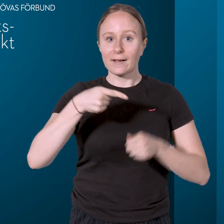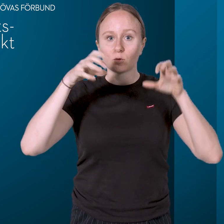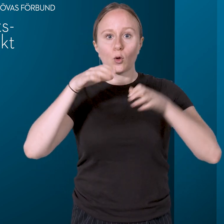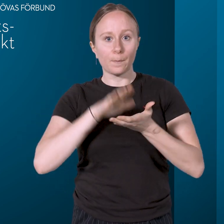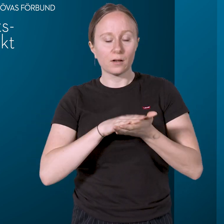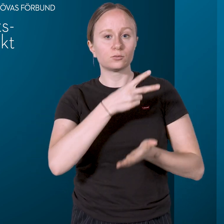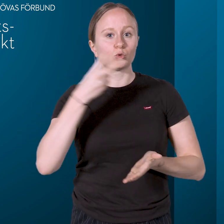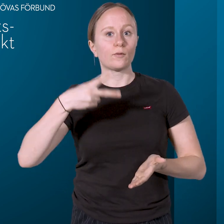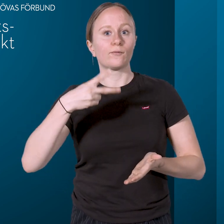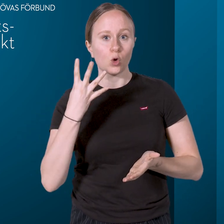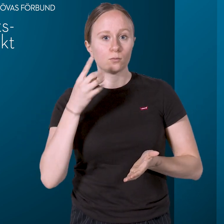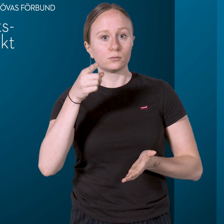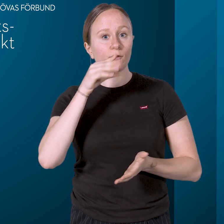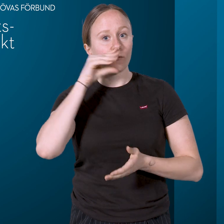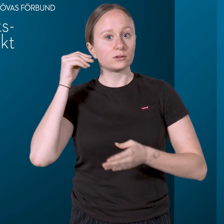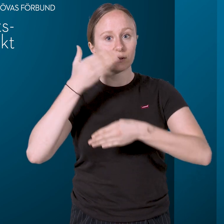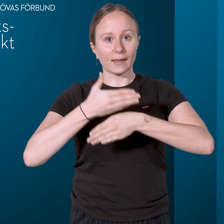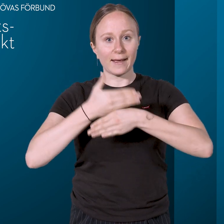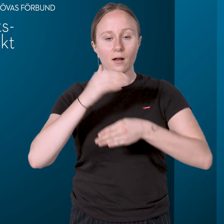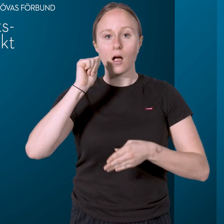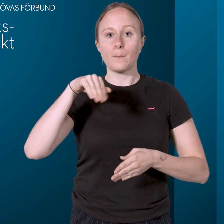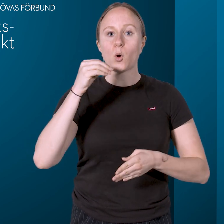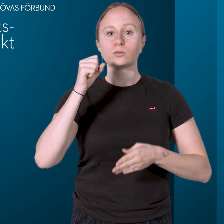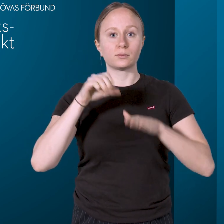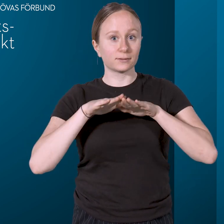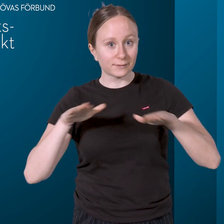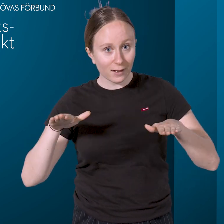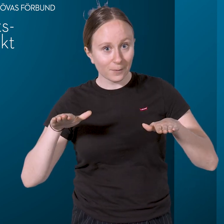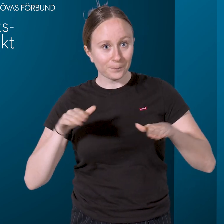Ett svårtolkat mordmysterium premiär på Svenska Teaterns AMOS-scen.